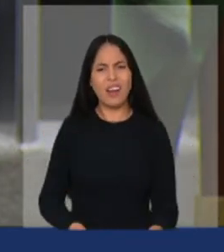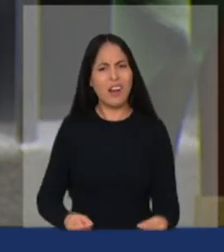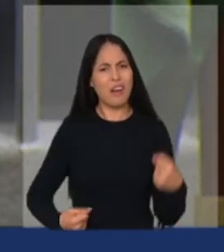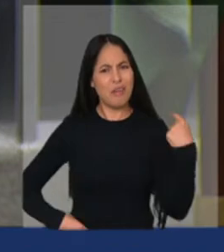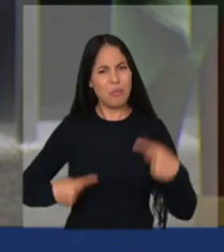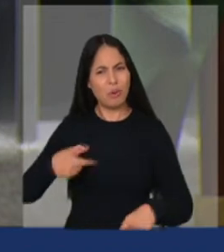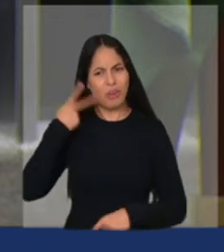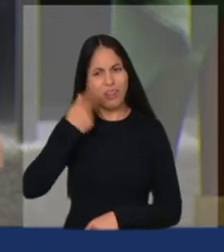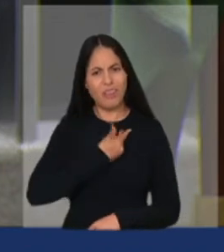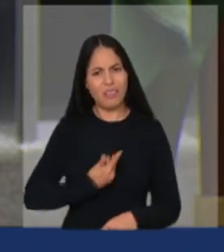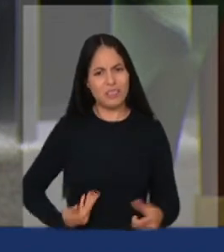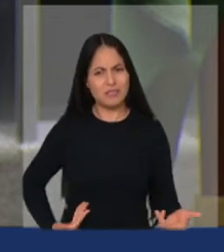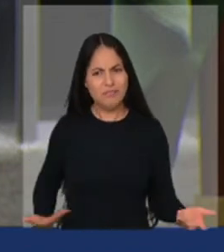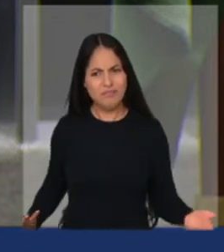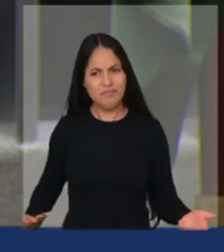FERROVIA TRANSNORDESTINA SAIA COMO DEVA SAIR. FOI MUITA